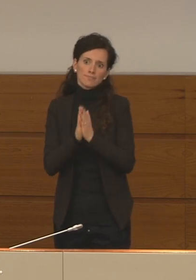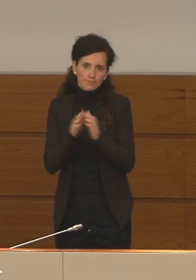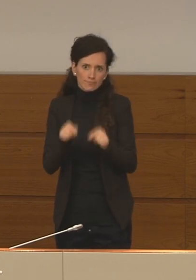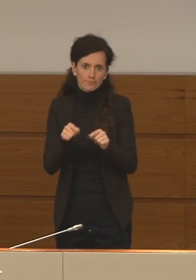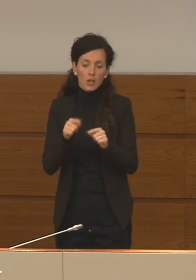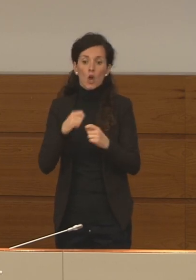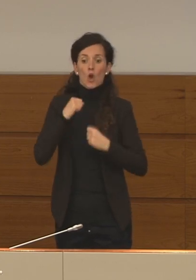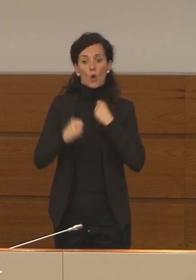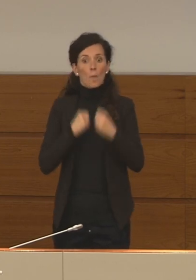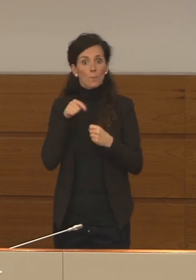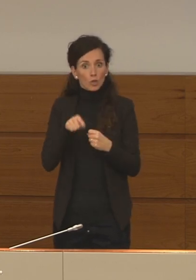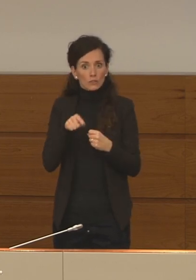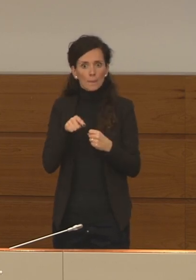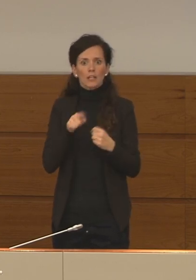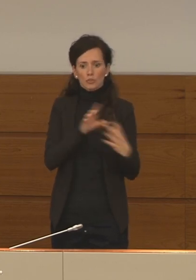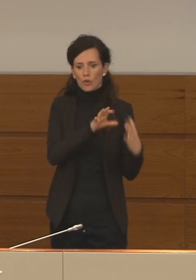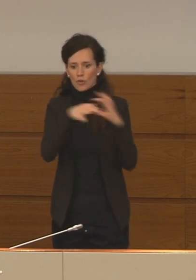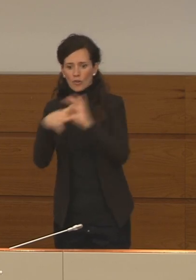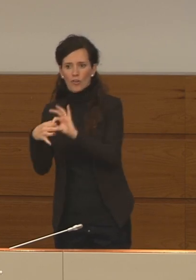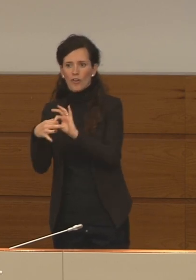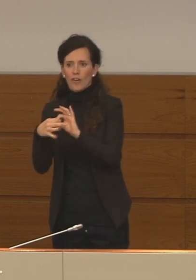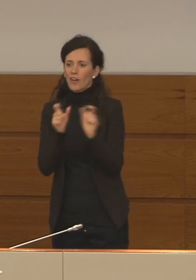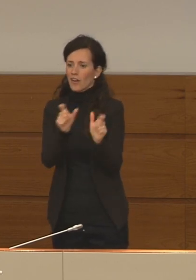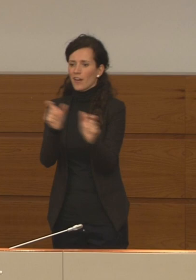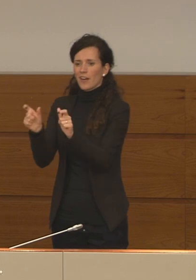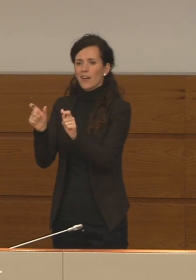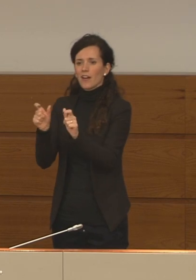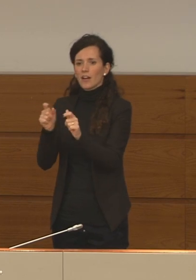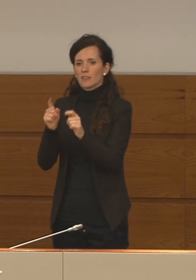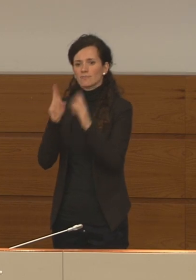associano alle altre misure che sono già state intraprese ma io oggi vorrei